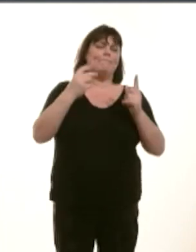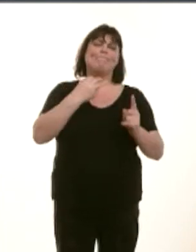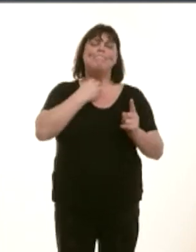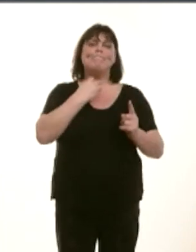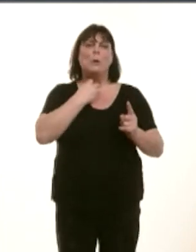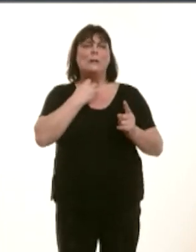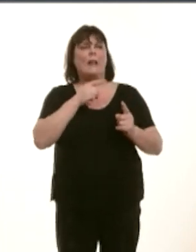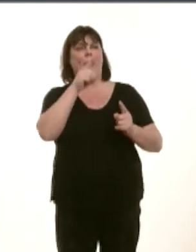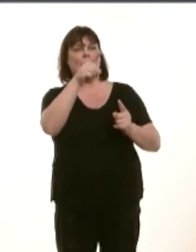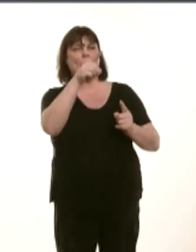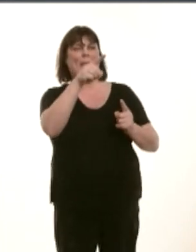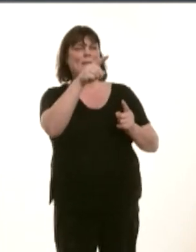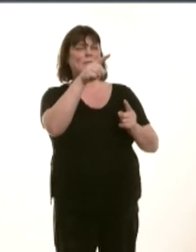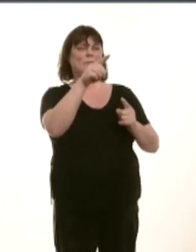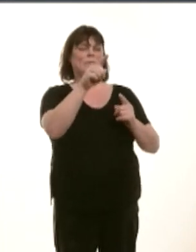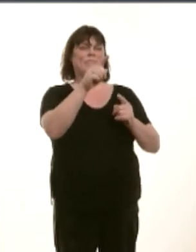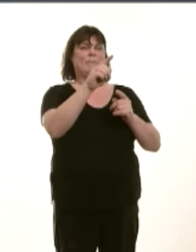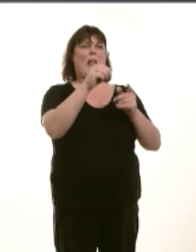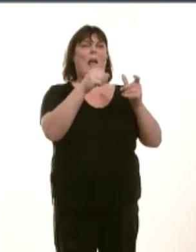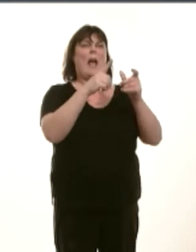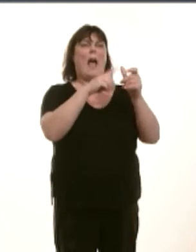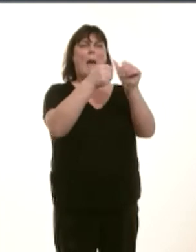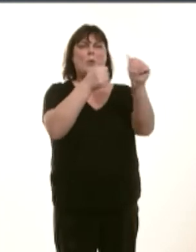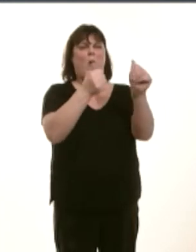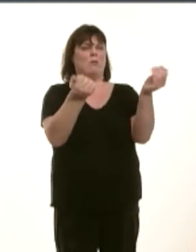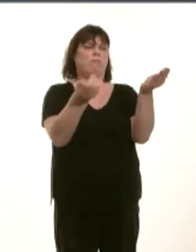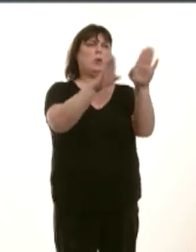Rhun ap Iorwerth: A wnaiff y Prif Weinidog, yn gyntaf, longyfarch pawb a wnaeth geisio